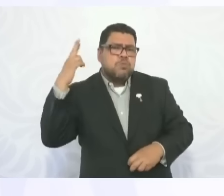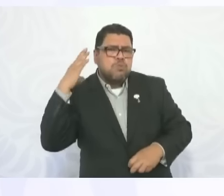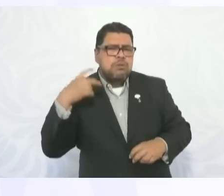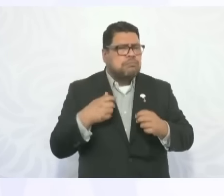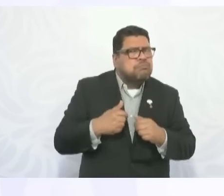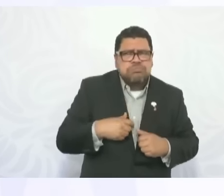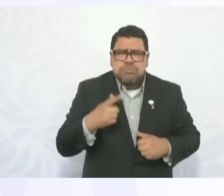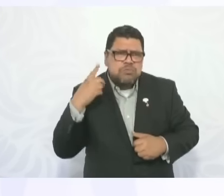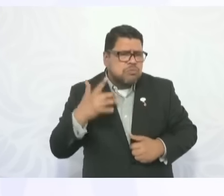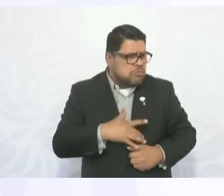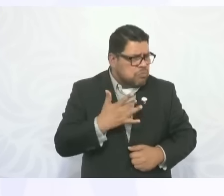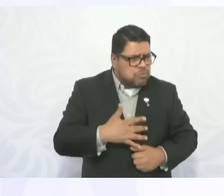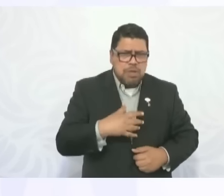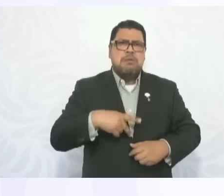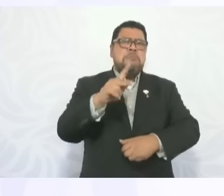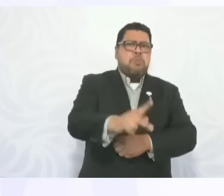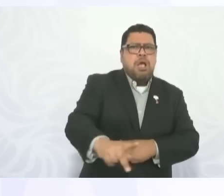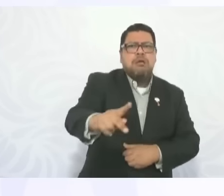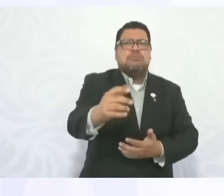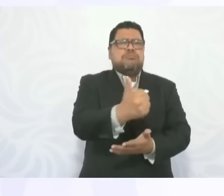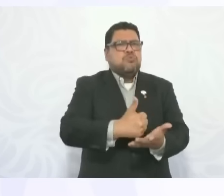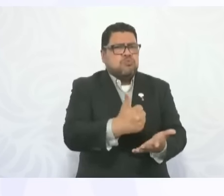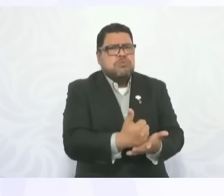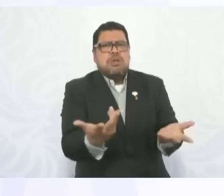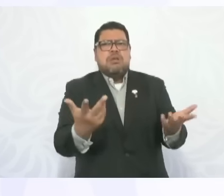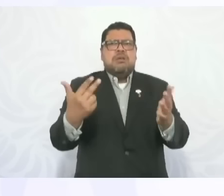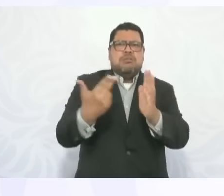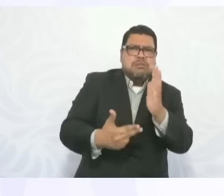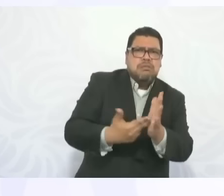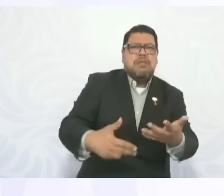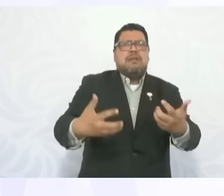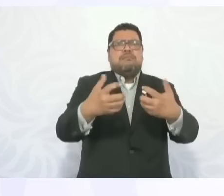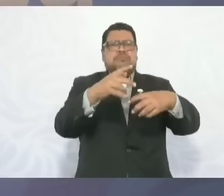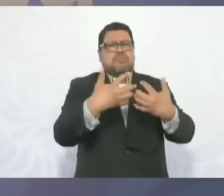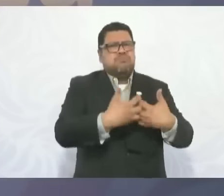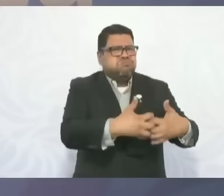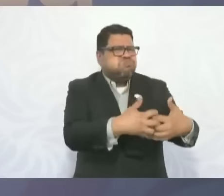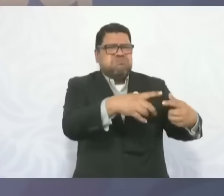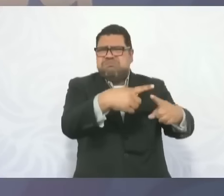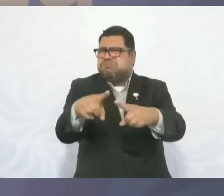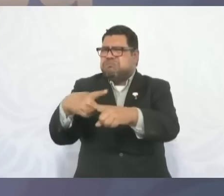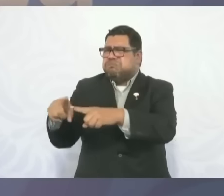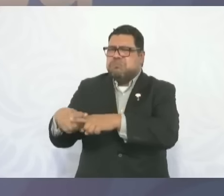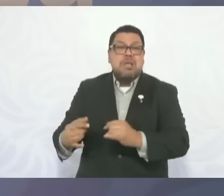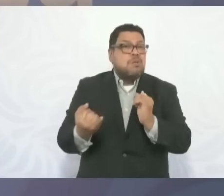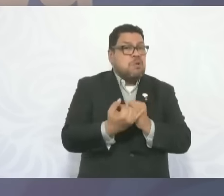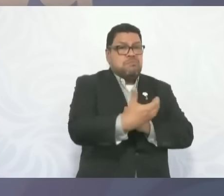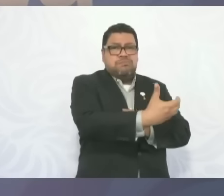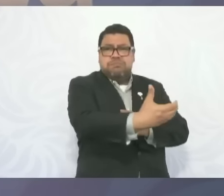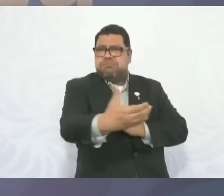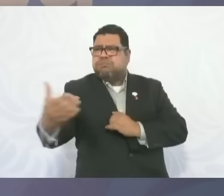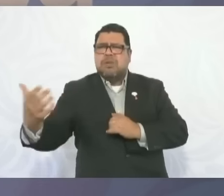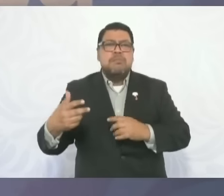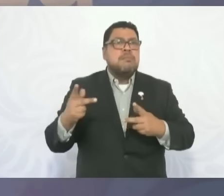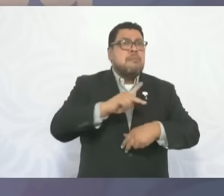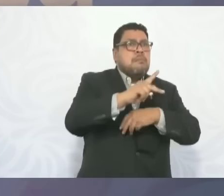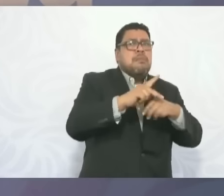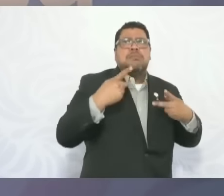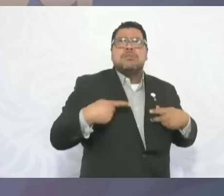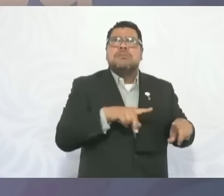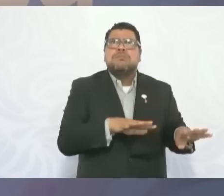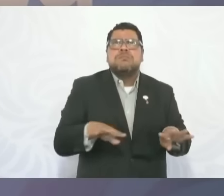en pueblos, ciudades, talleres, fábricas y en el campo el país entero guardó silencio para escuchar